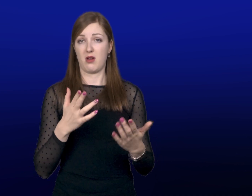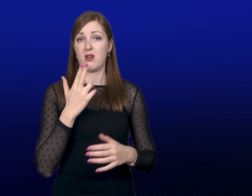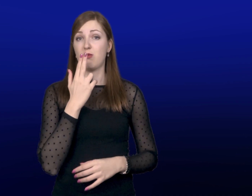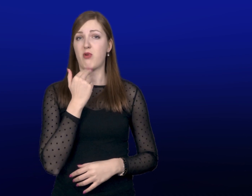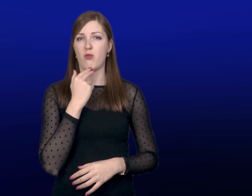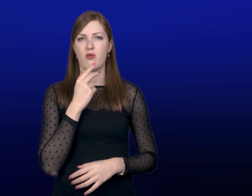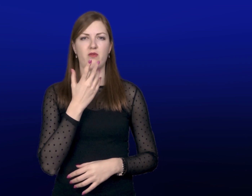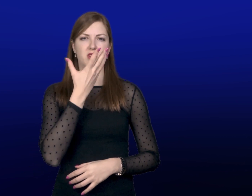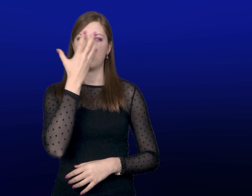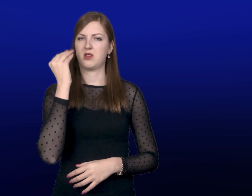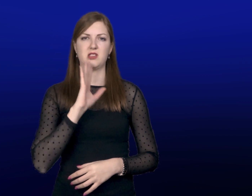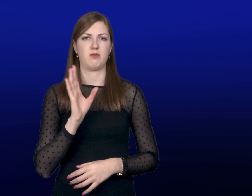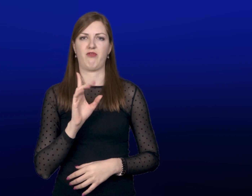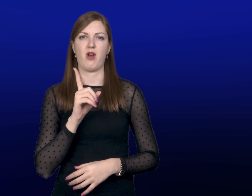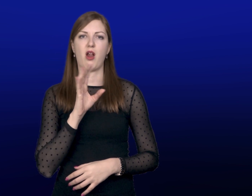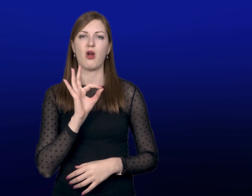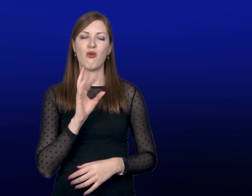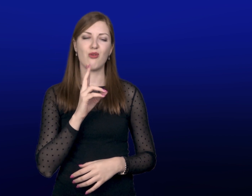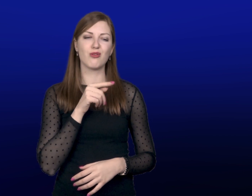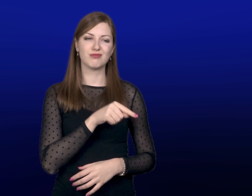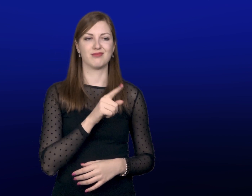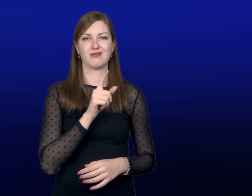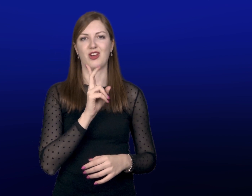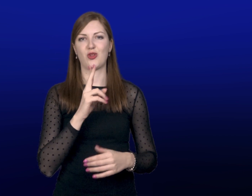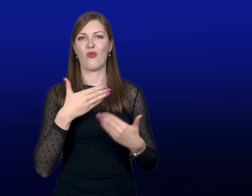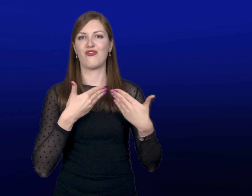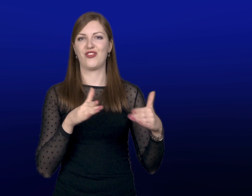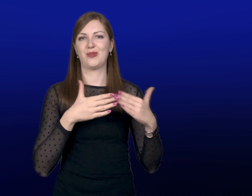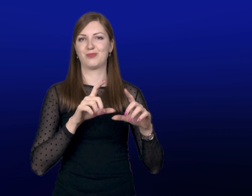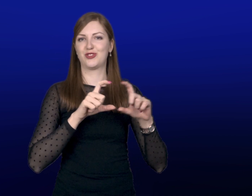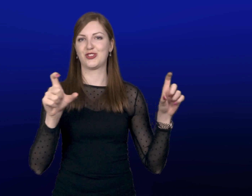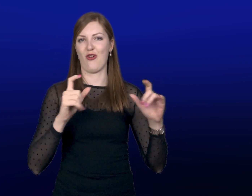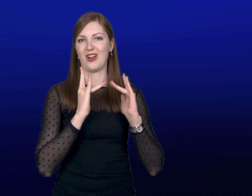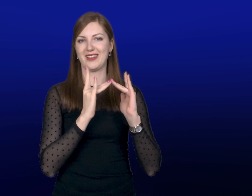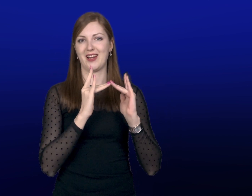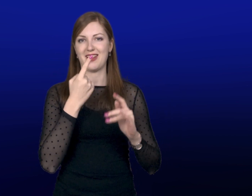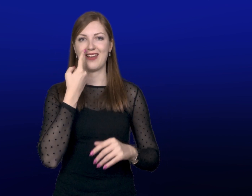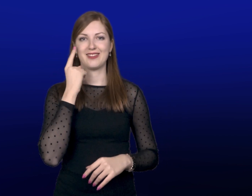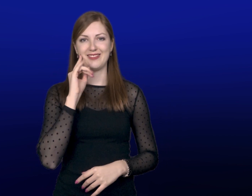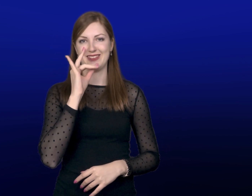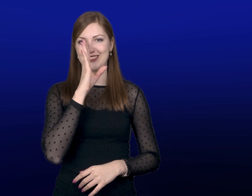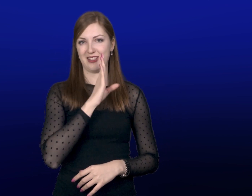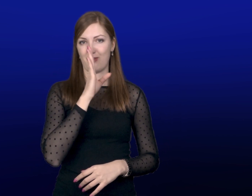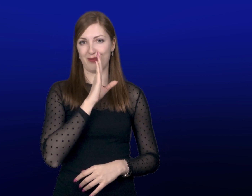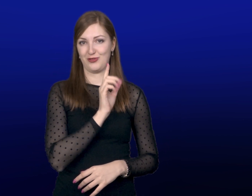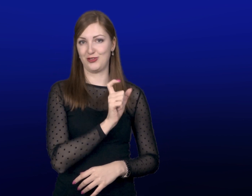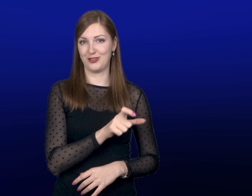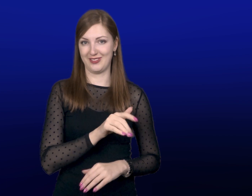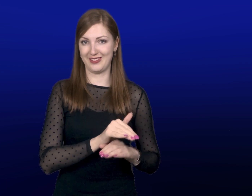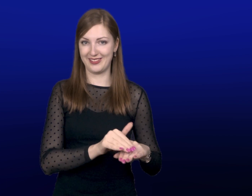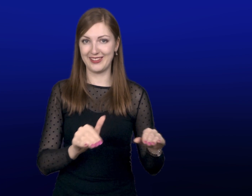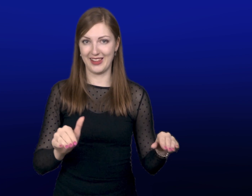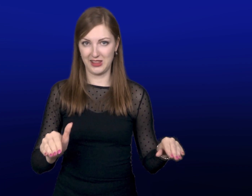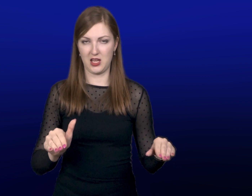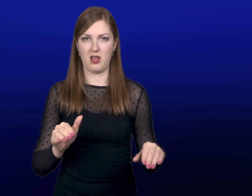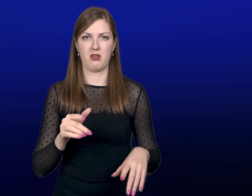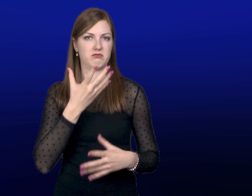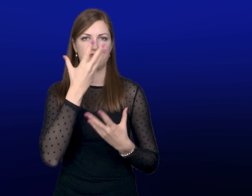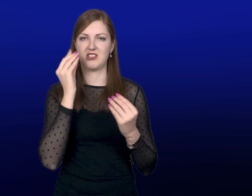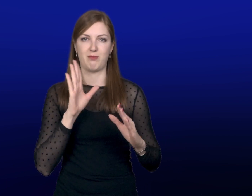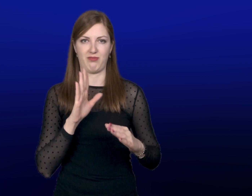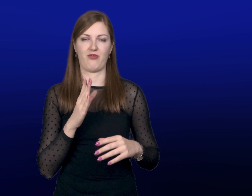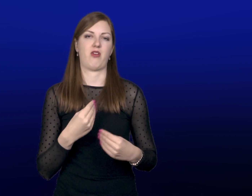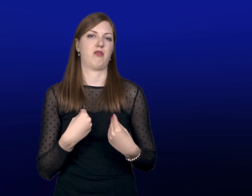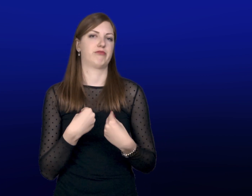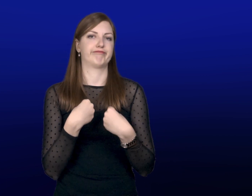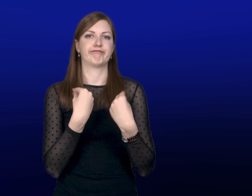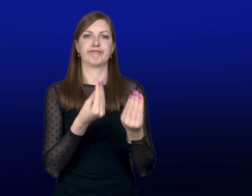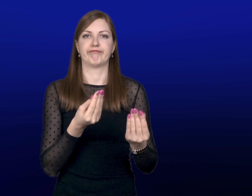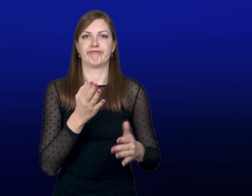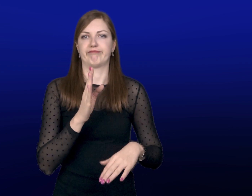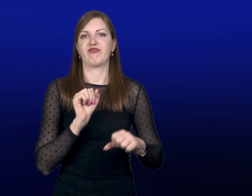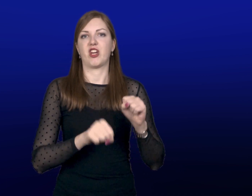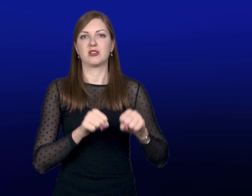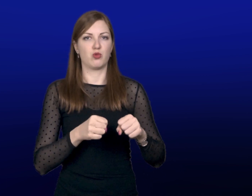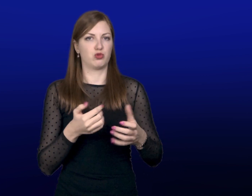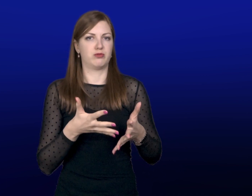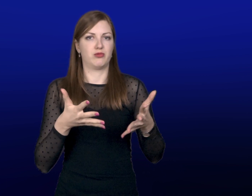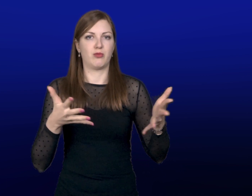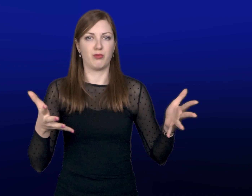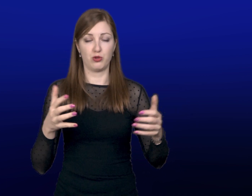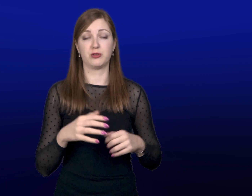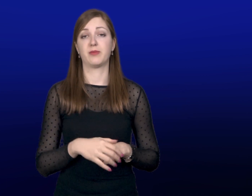Надежда Васильевна не забывала о выпускниках школ-интернатов глухих и слабослышащих детей.